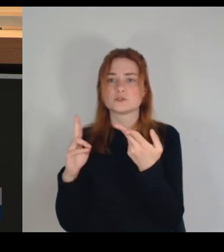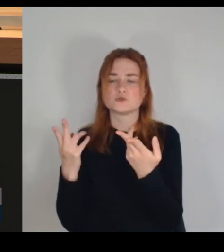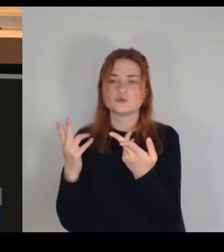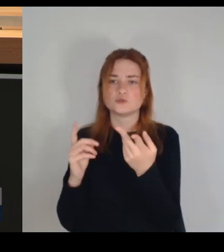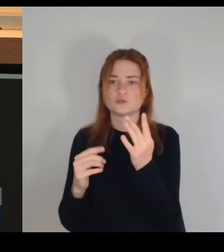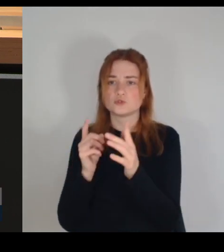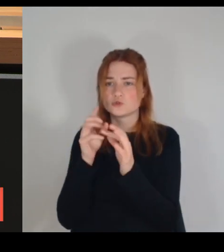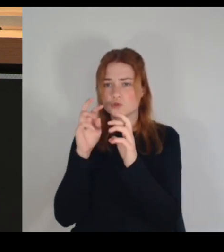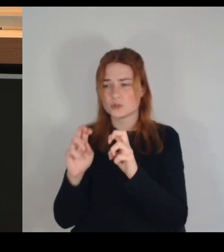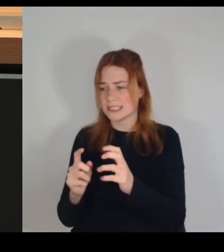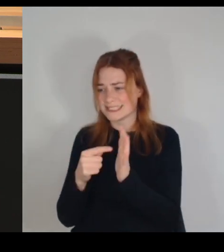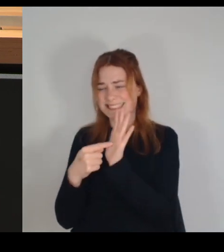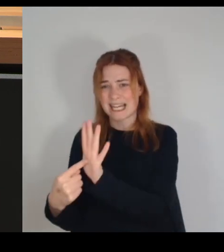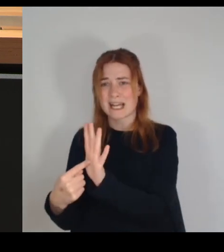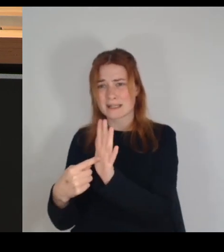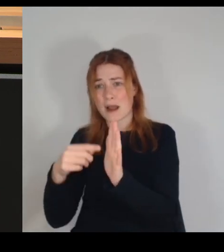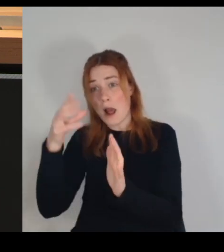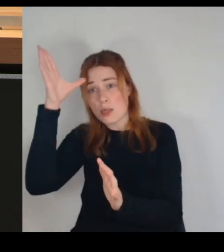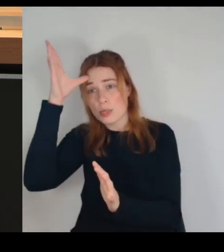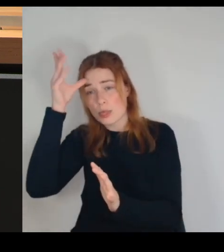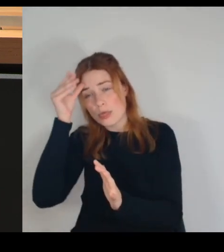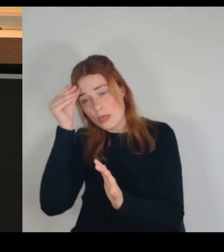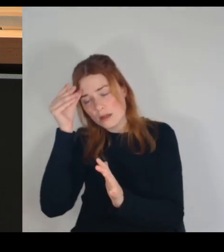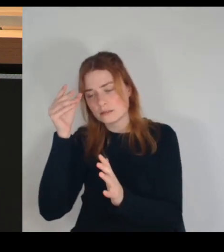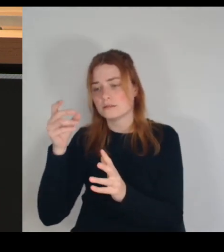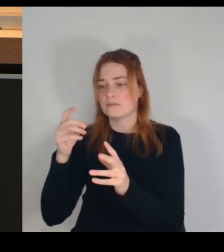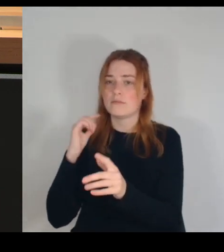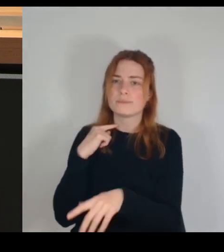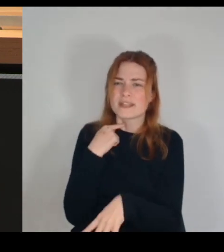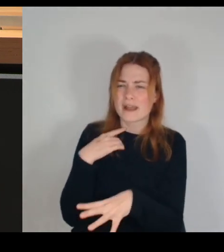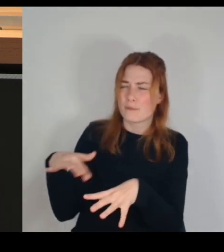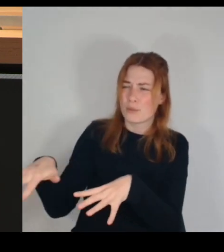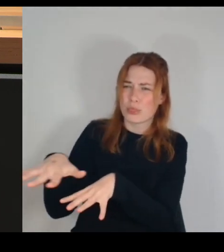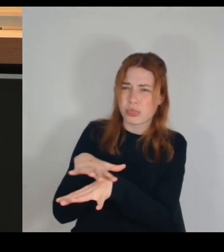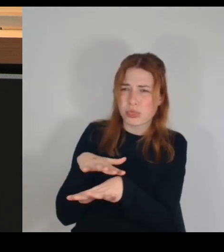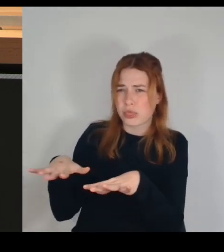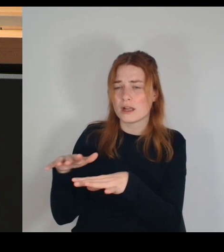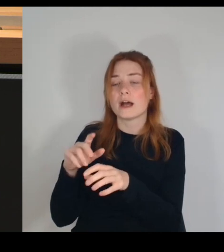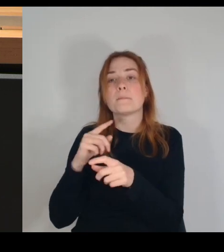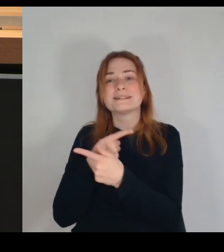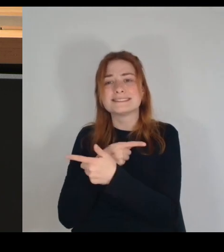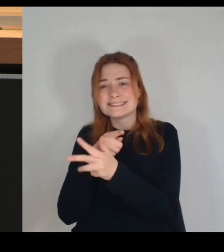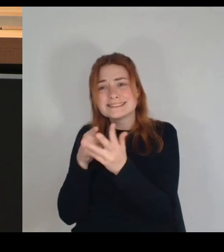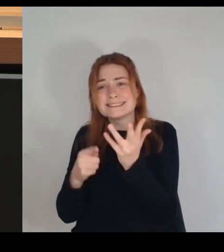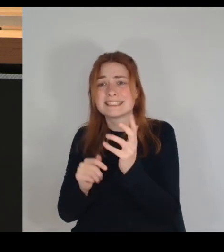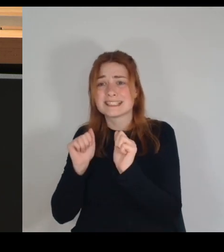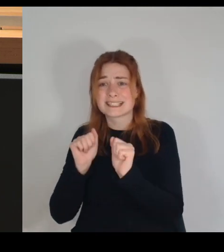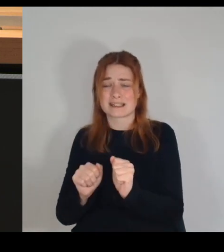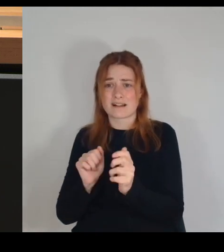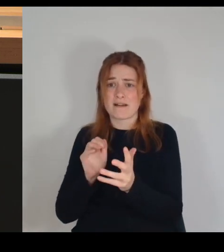das ist vermeidbar oder unvermeidbar. Vielmehr wenn die Verantwortlichen unfähig sind, wirtschaftliche Zusammenhänge zu erkennen,